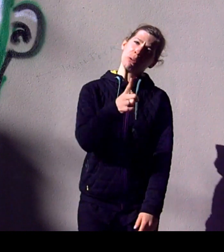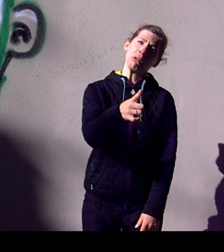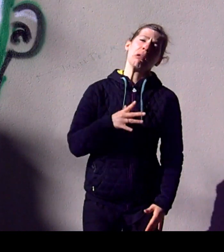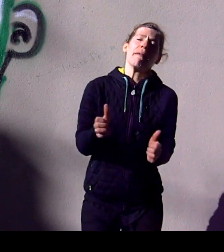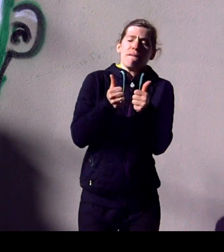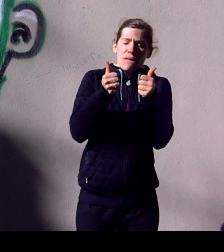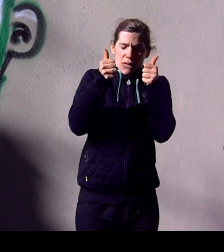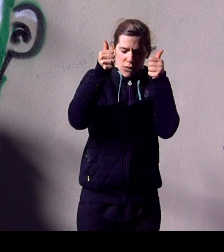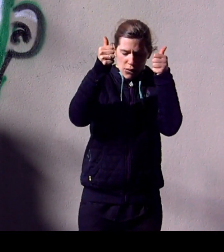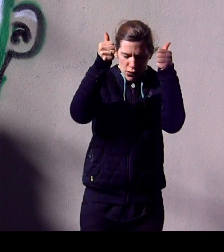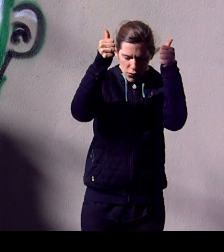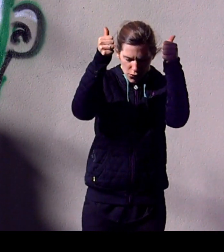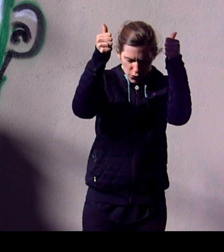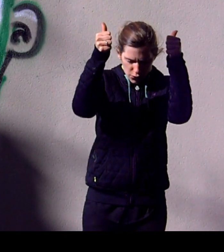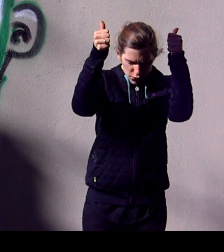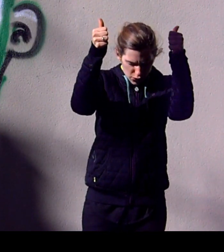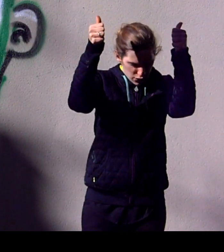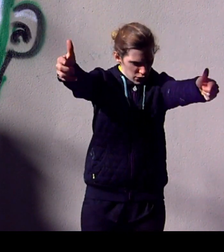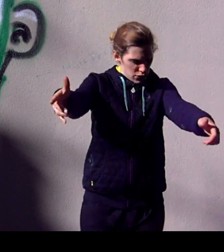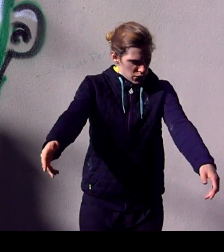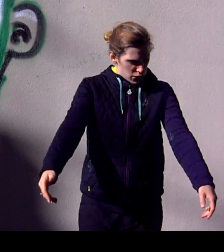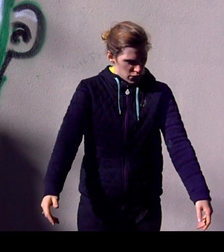Nous étions formidables